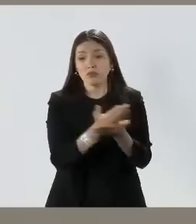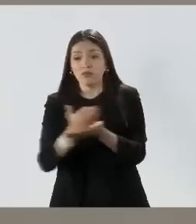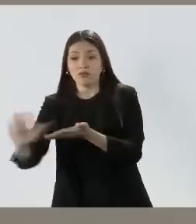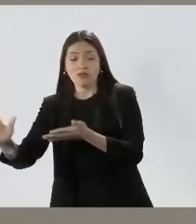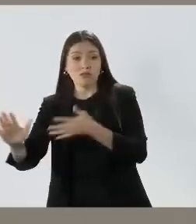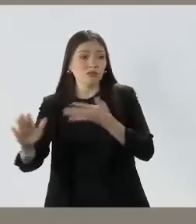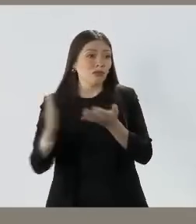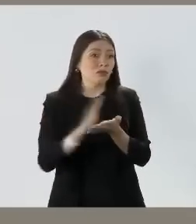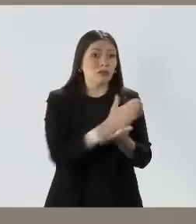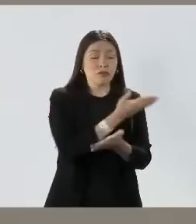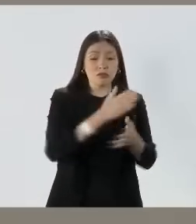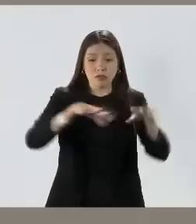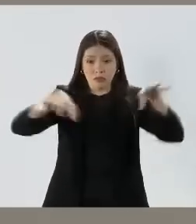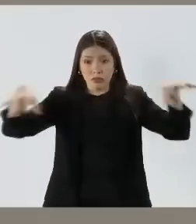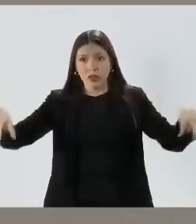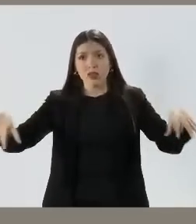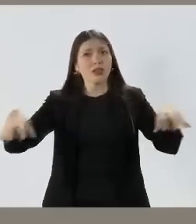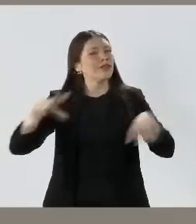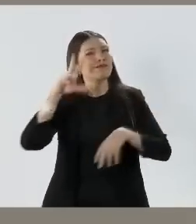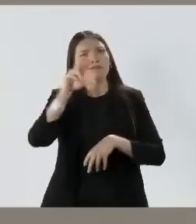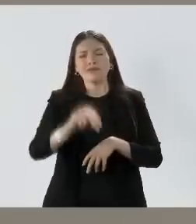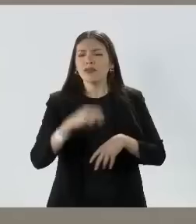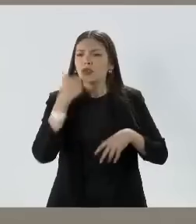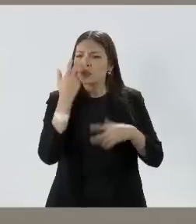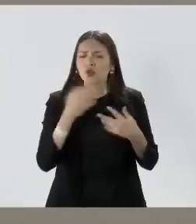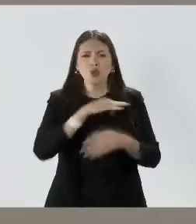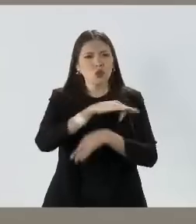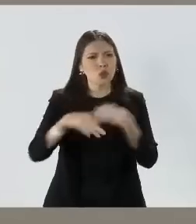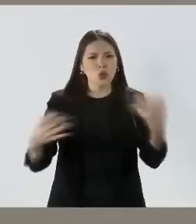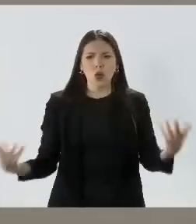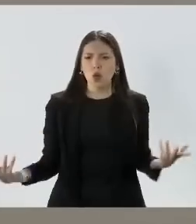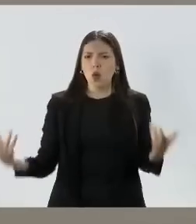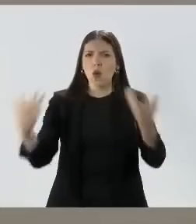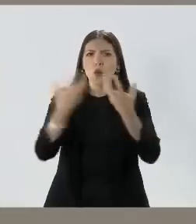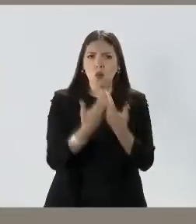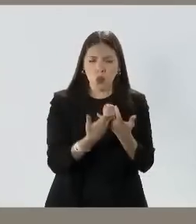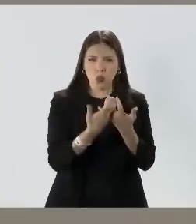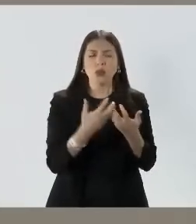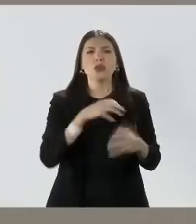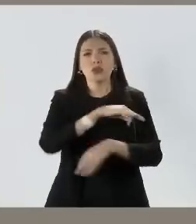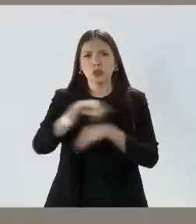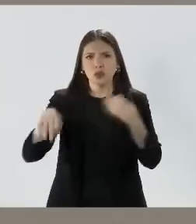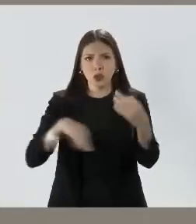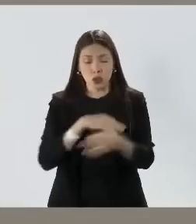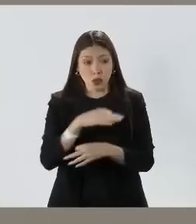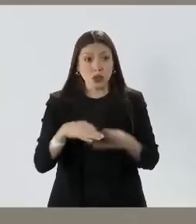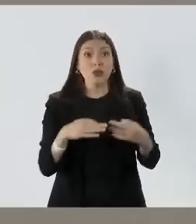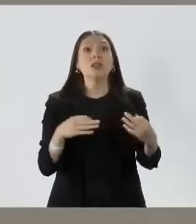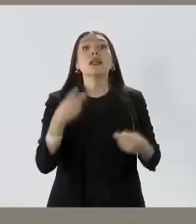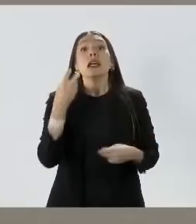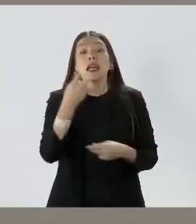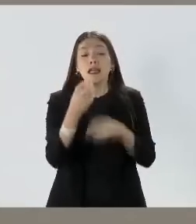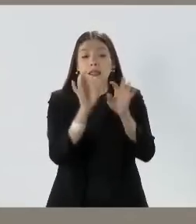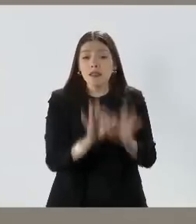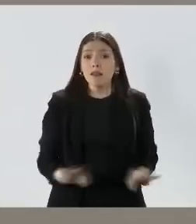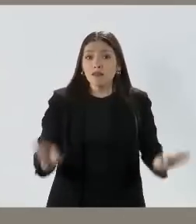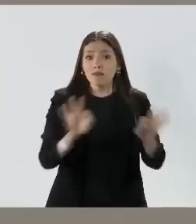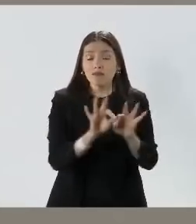porque la ciudad somos todas y todos y lo más importante son las personas y hay que